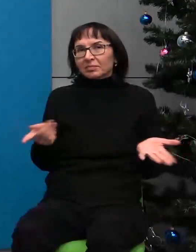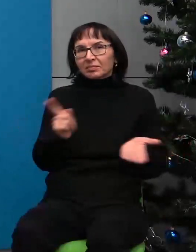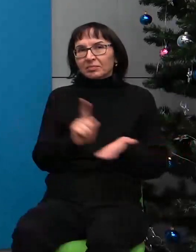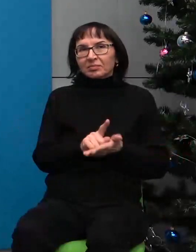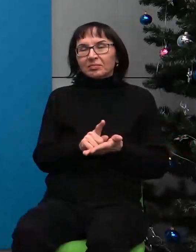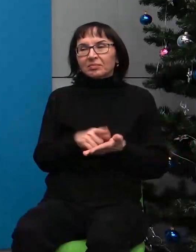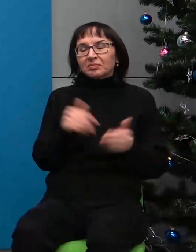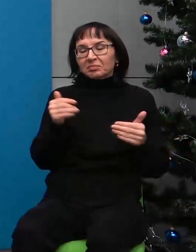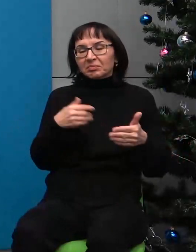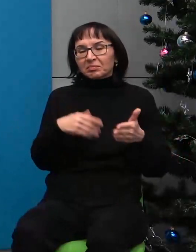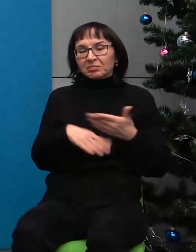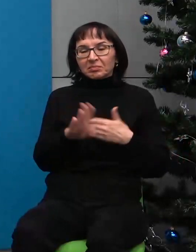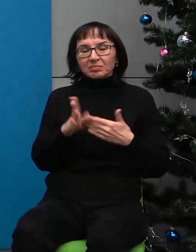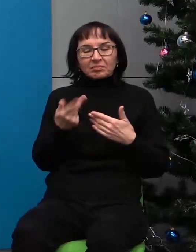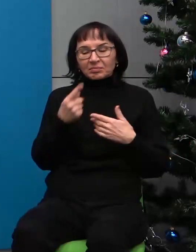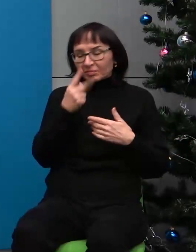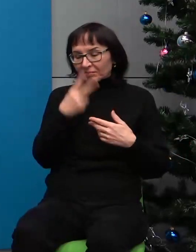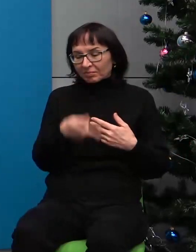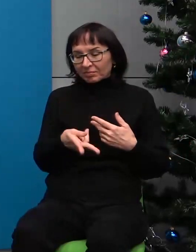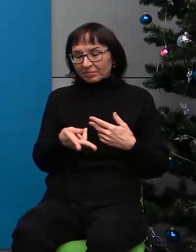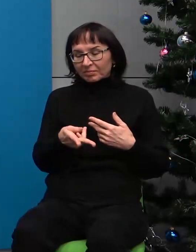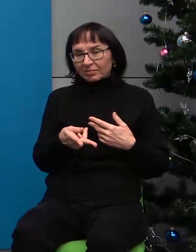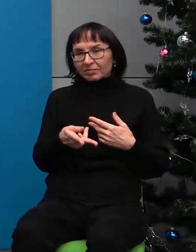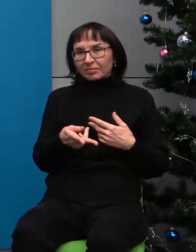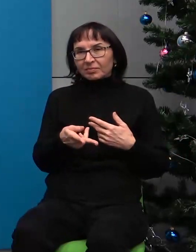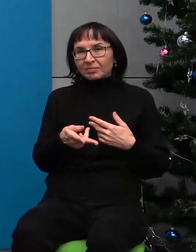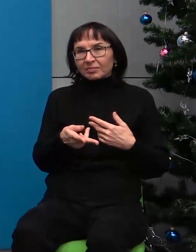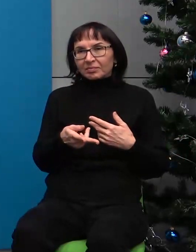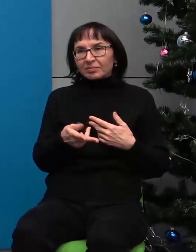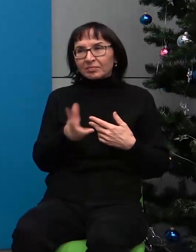ale pytanie, a komu jeszcze by wypadł, jak tam nikogo nie było.